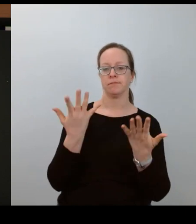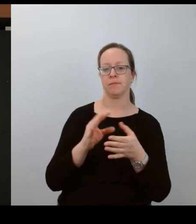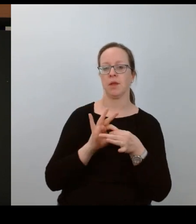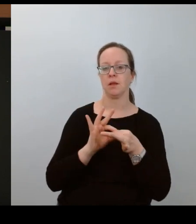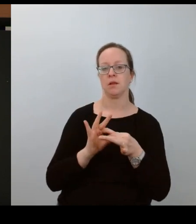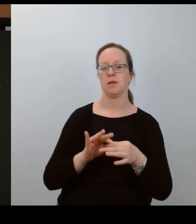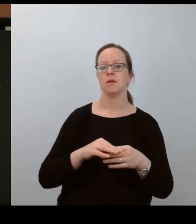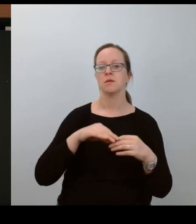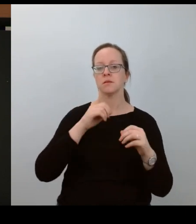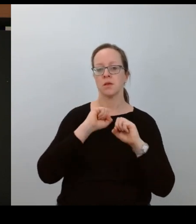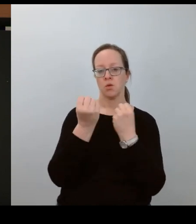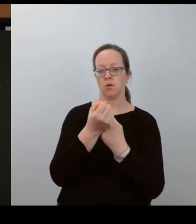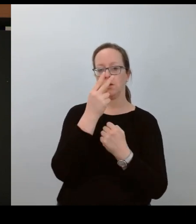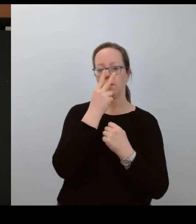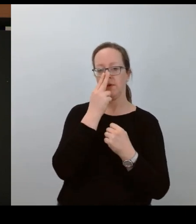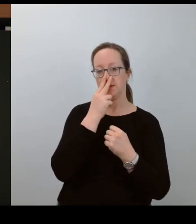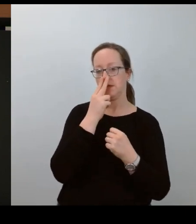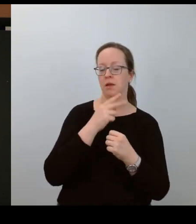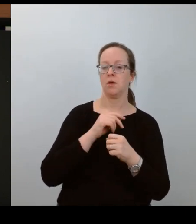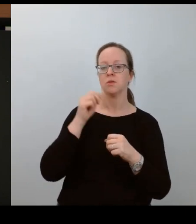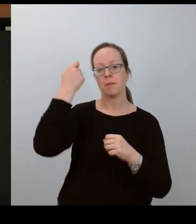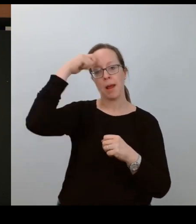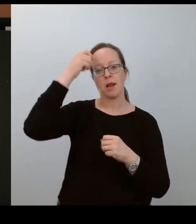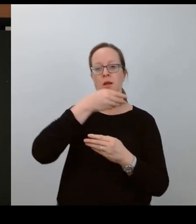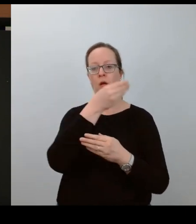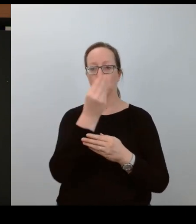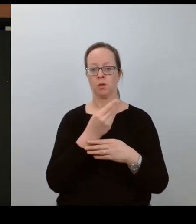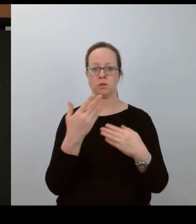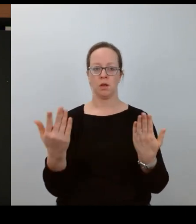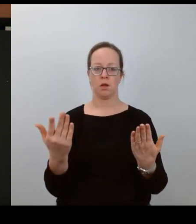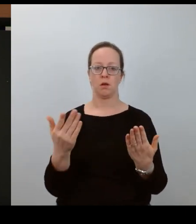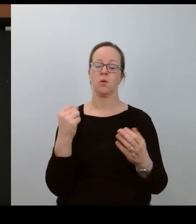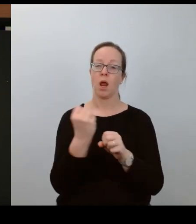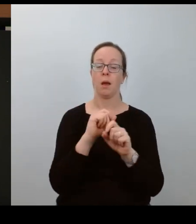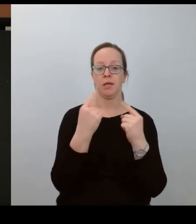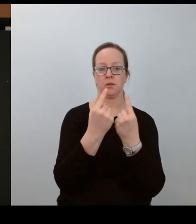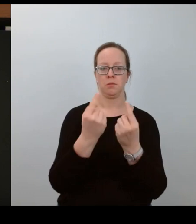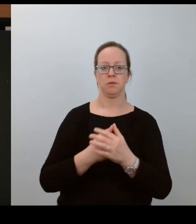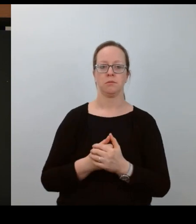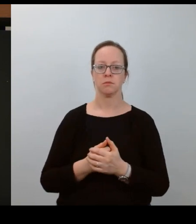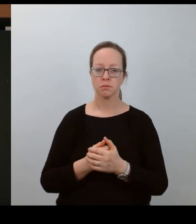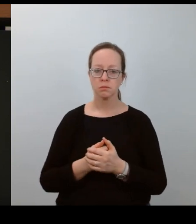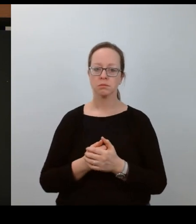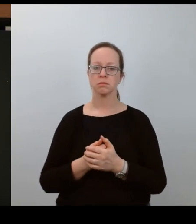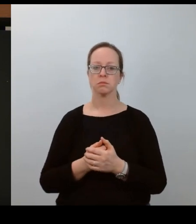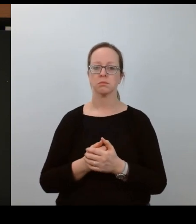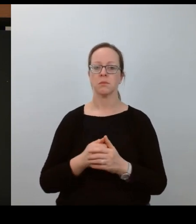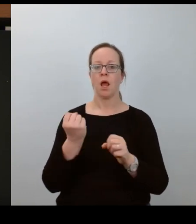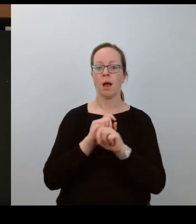Dringlichkeit. Nicht die Großen, die können sich die Ateliers leisten. Wir reden über die sozialen Ansprüche